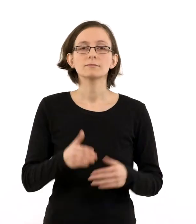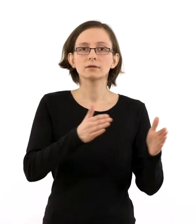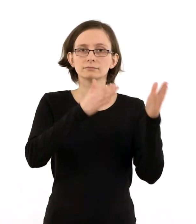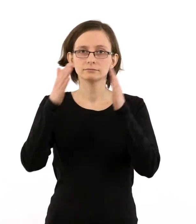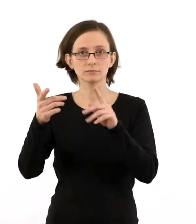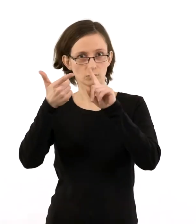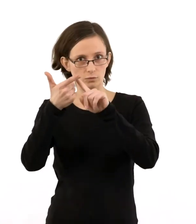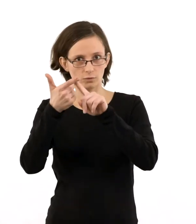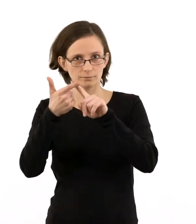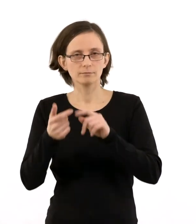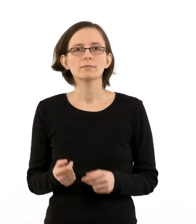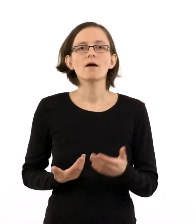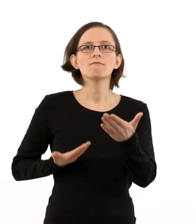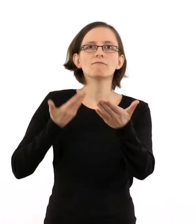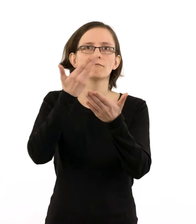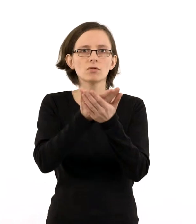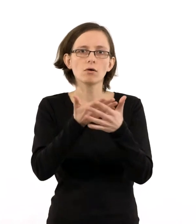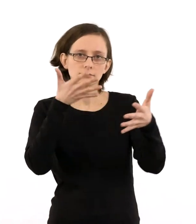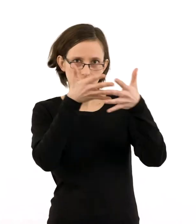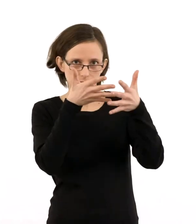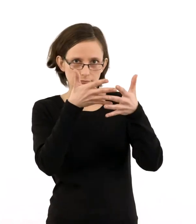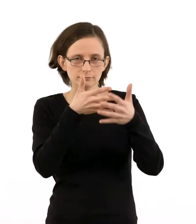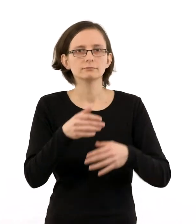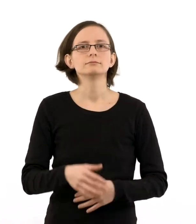Krok 2. Ocena wniosku